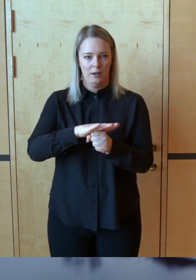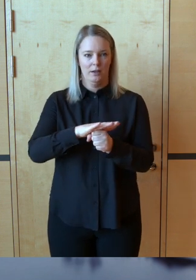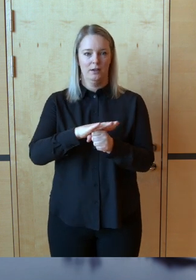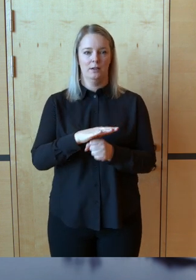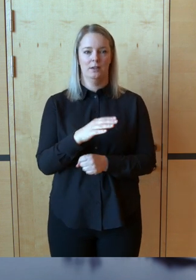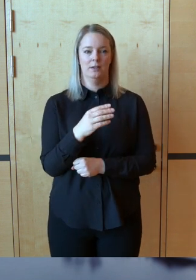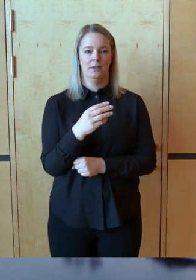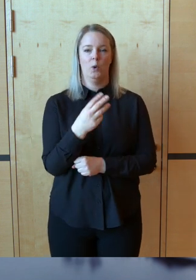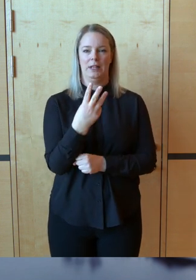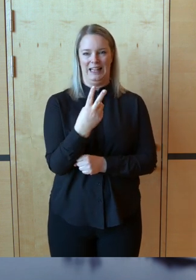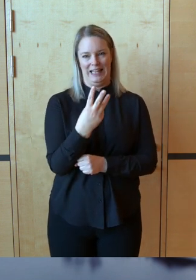IMF Och